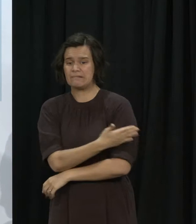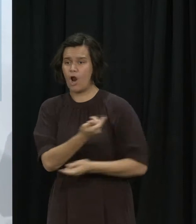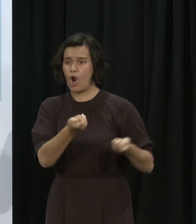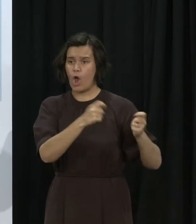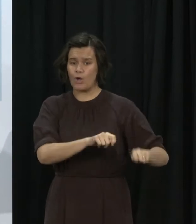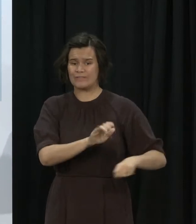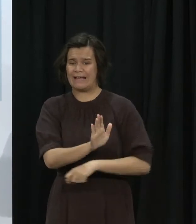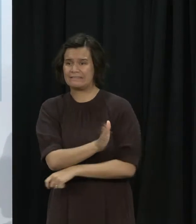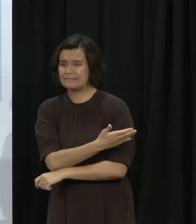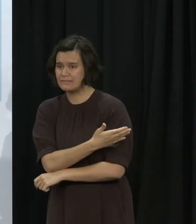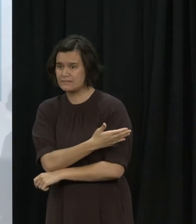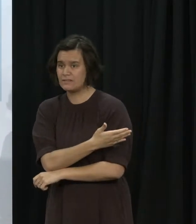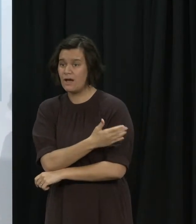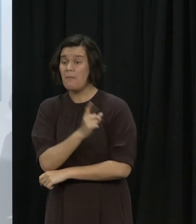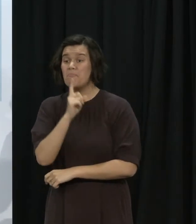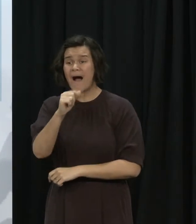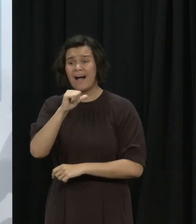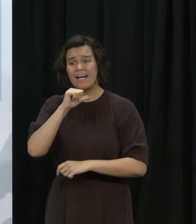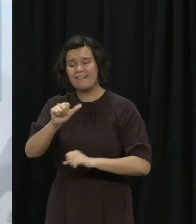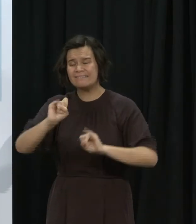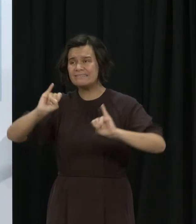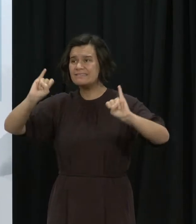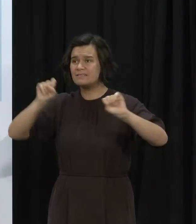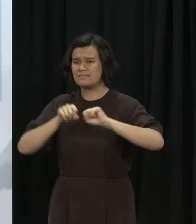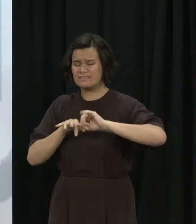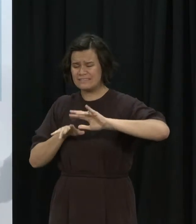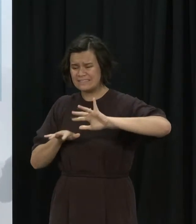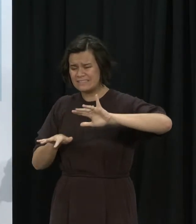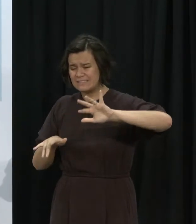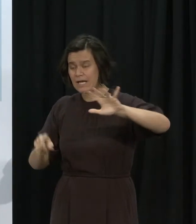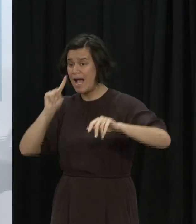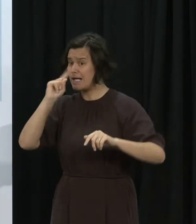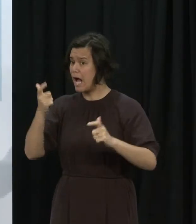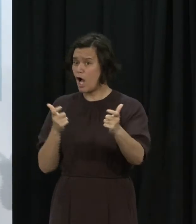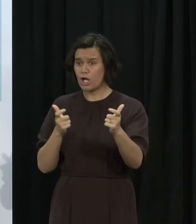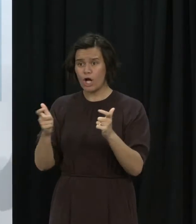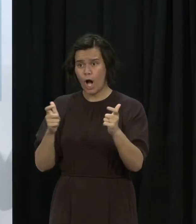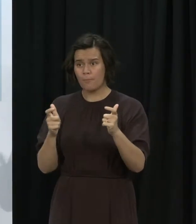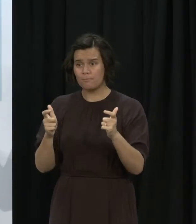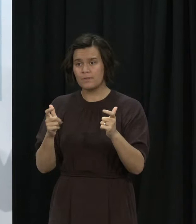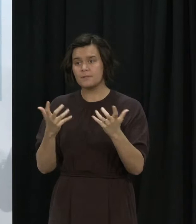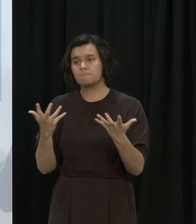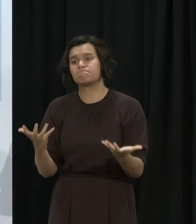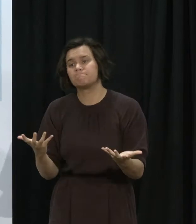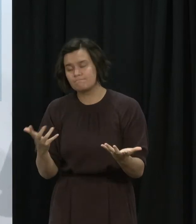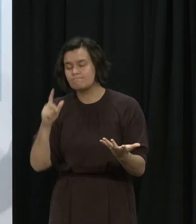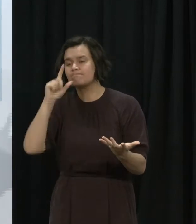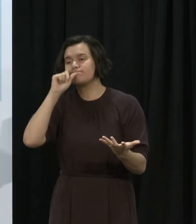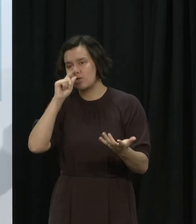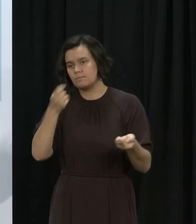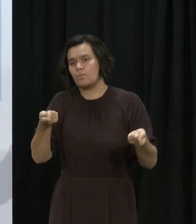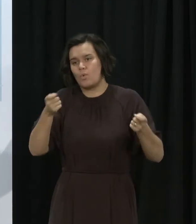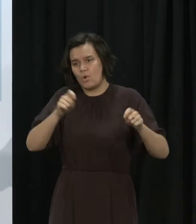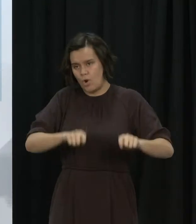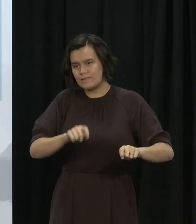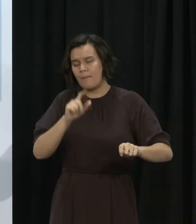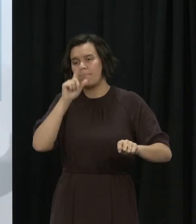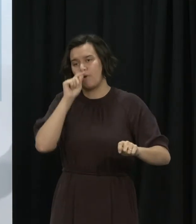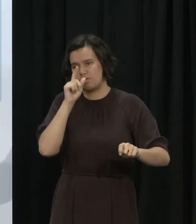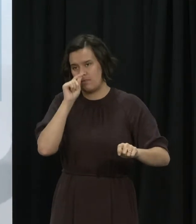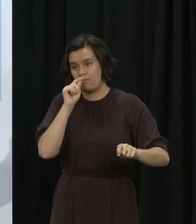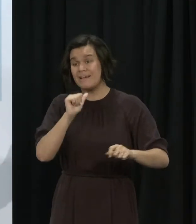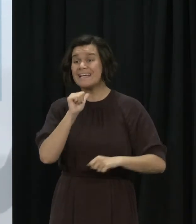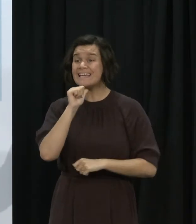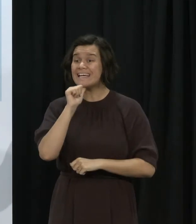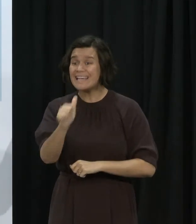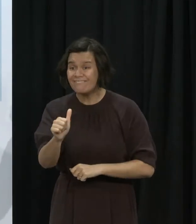pai ki te whakaiti i te tera